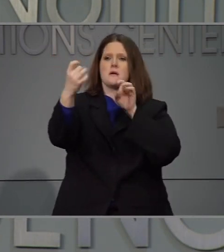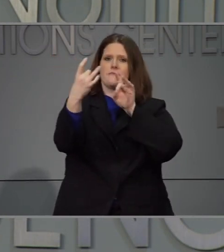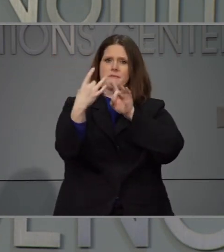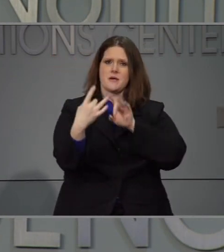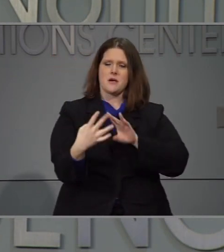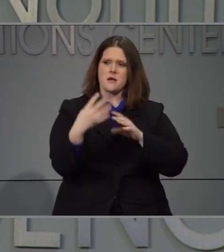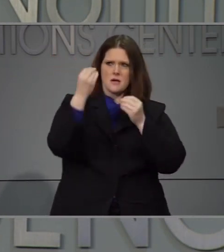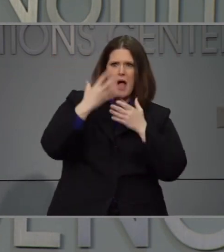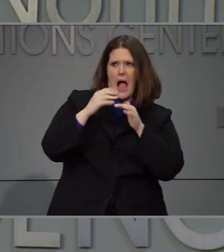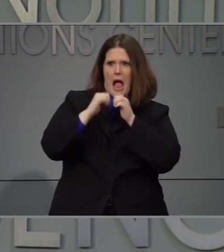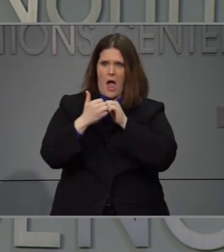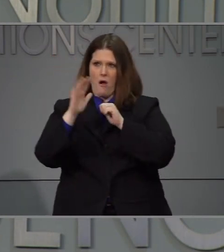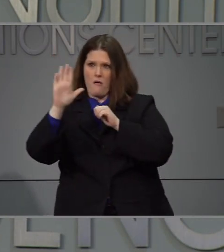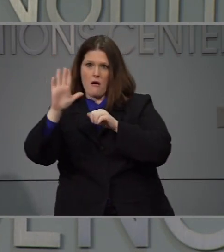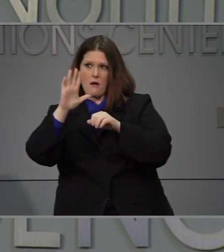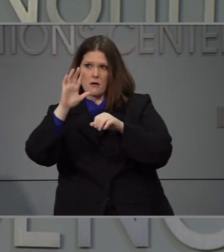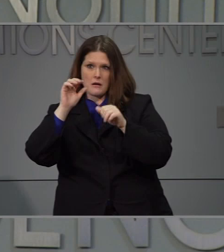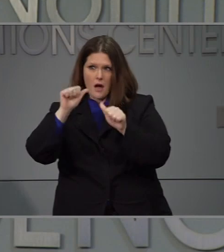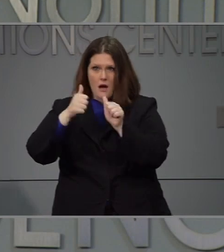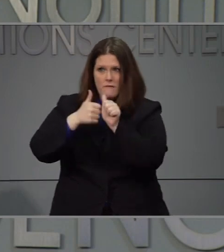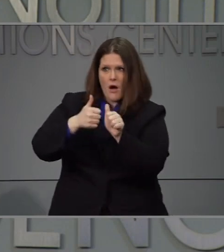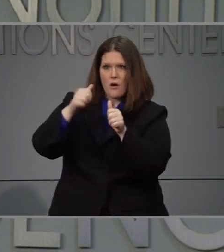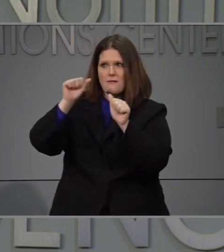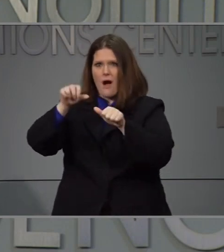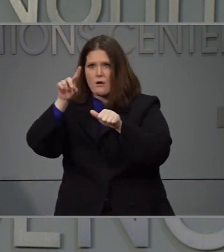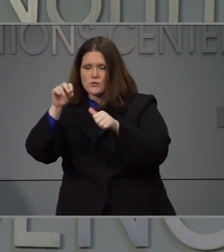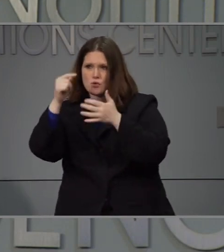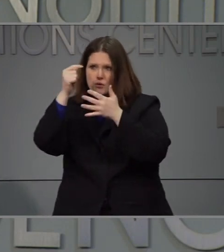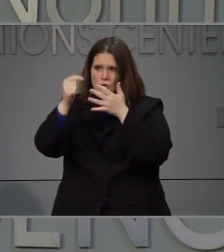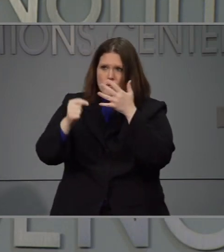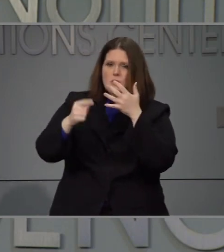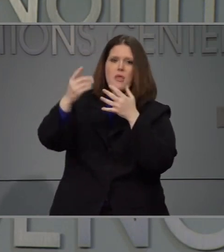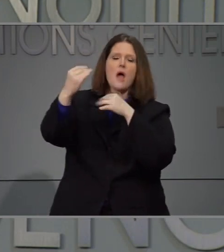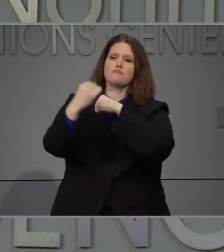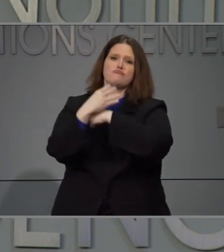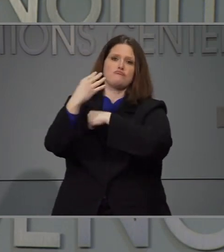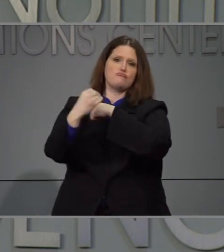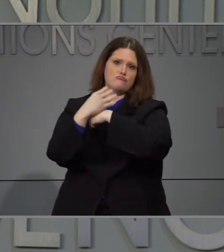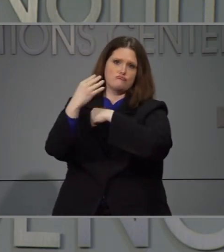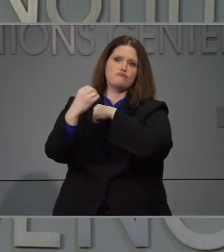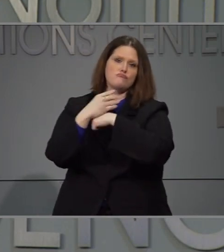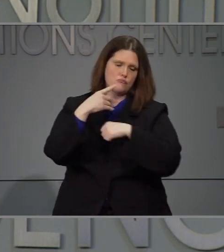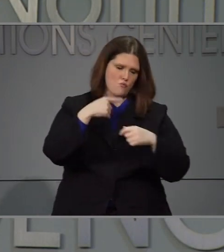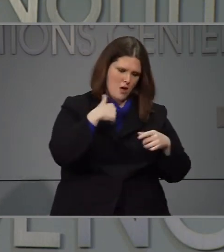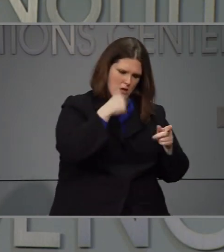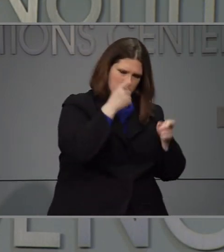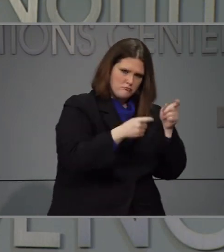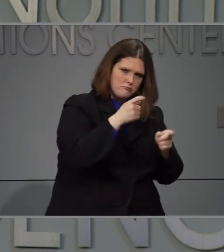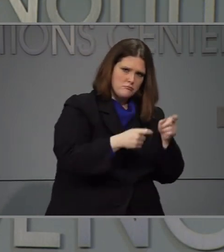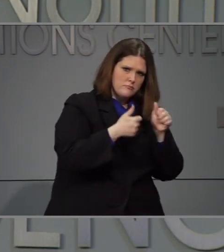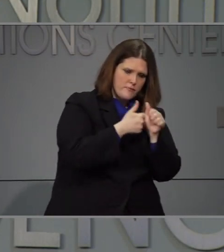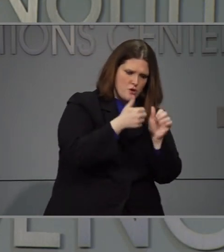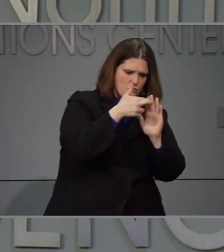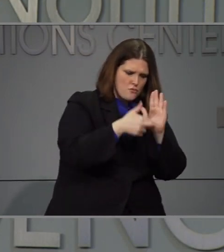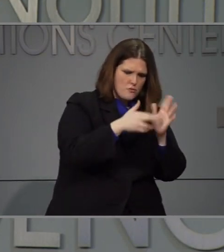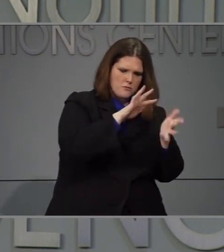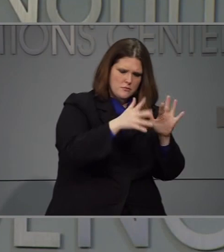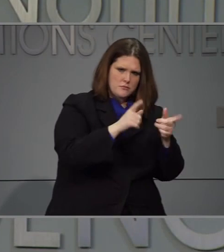Comunidad de negocios, quienes han dado su opinión sobre cómo pueden operar de manera. Sí y día segura y seguiremos